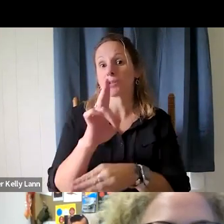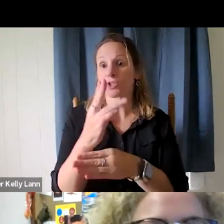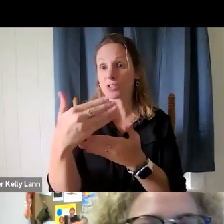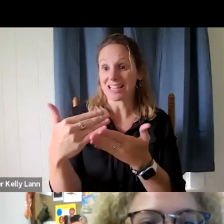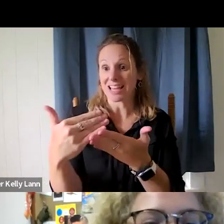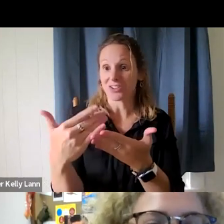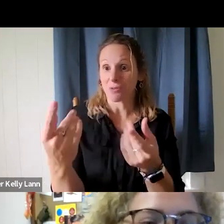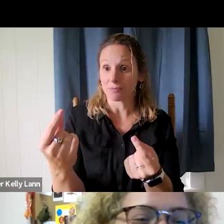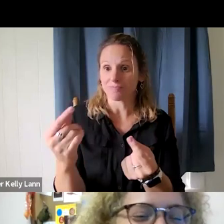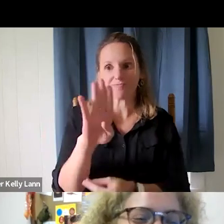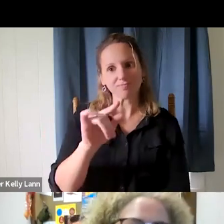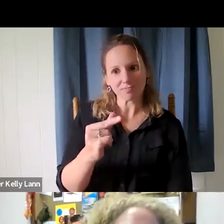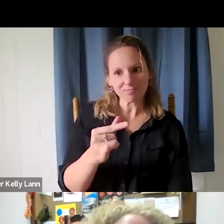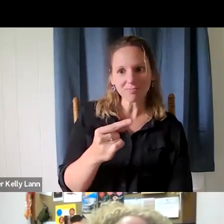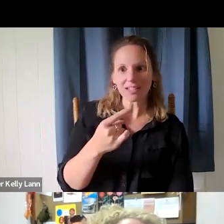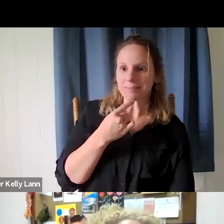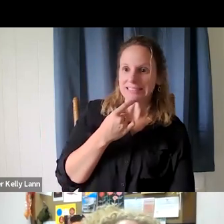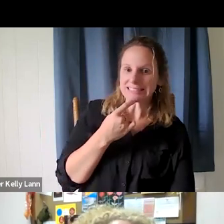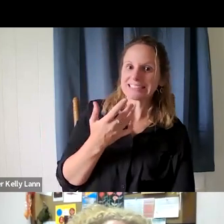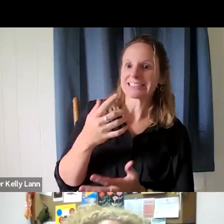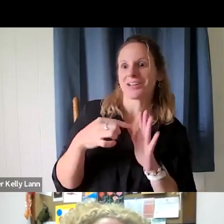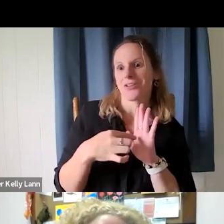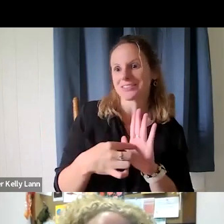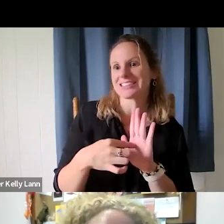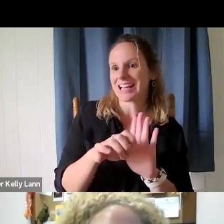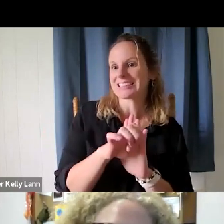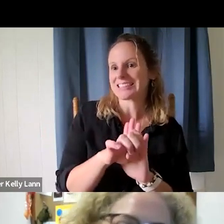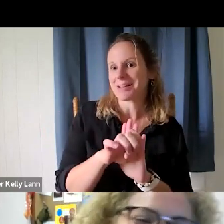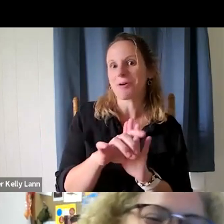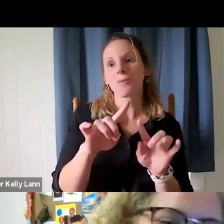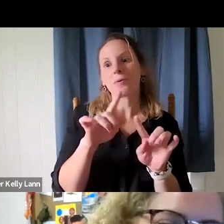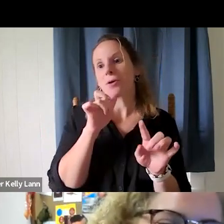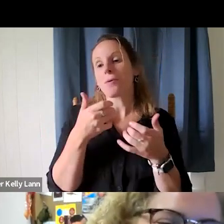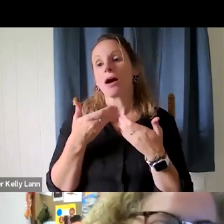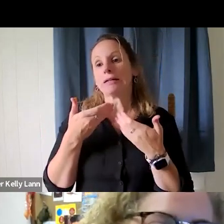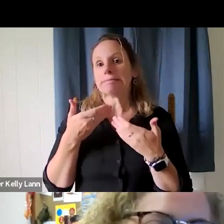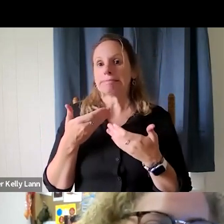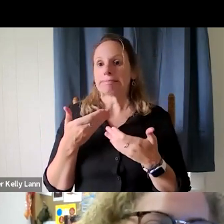El de Bug parecía un poco largo. El ejemplo de Bug. Y no queremos sacrificar la calidad,